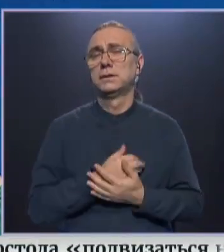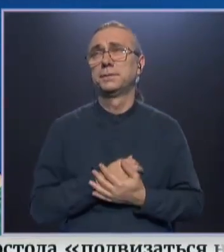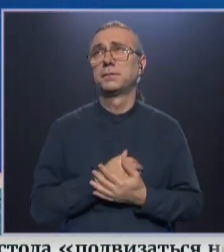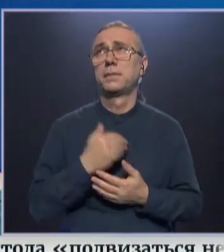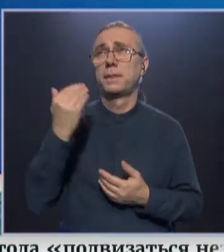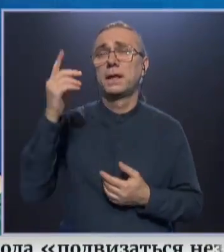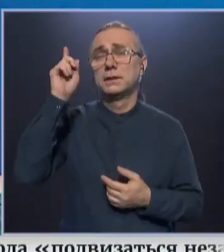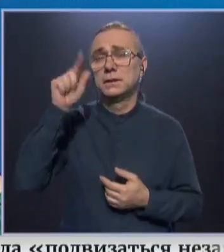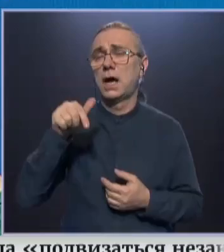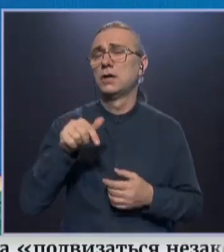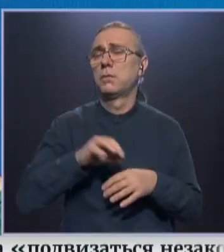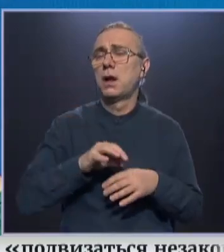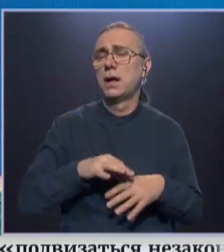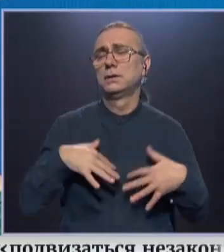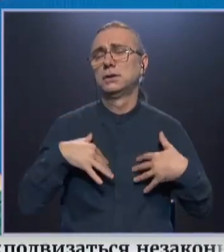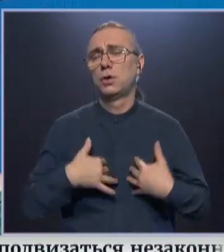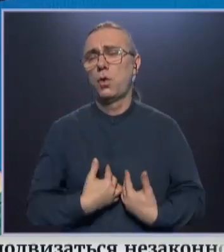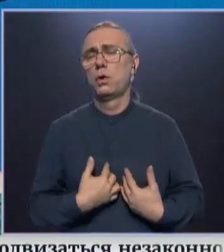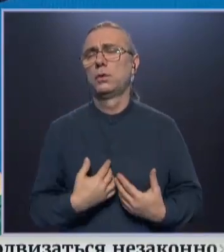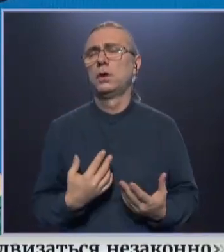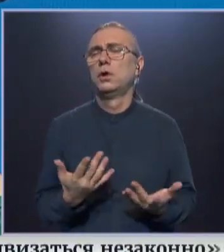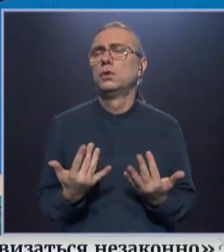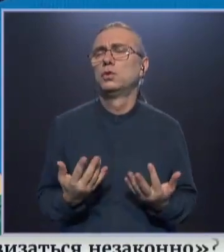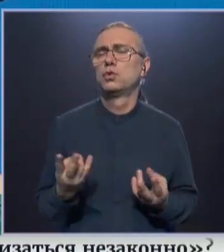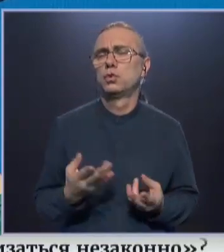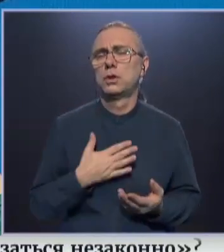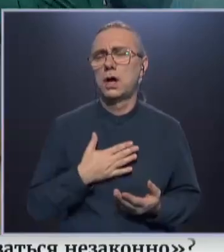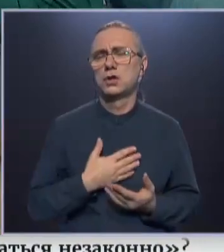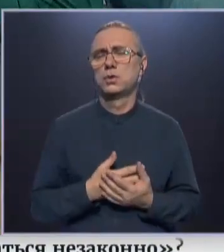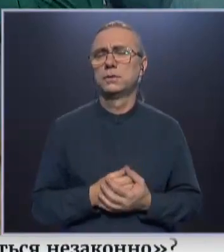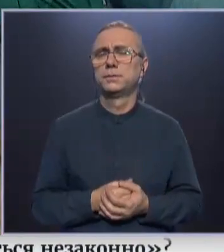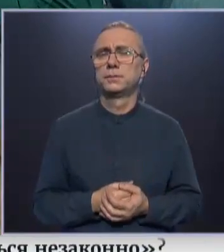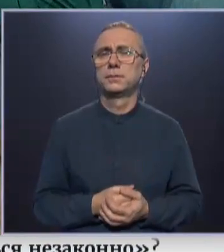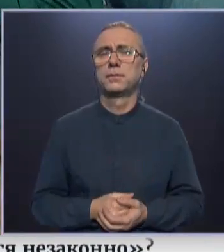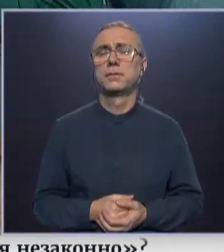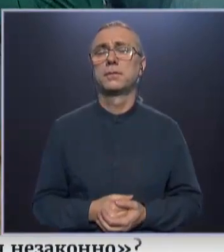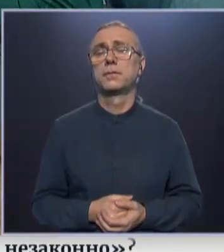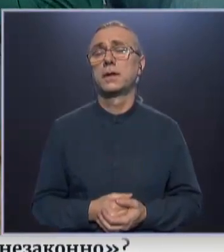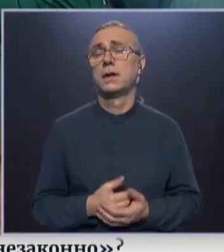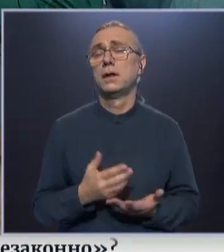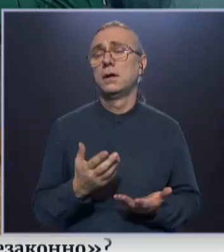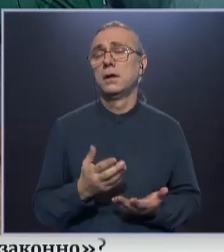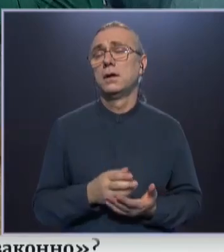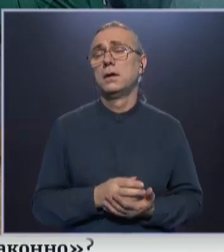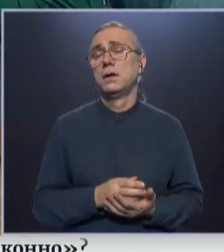болезнь нашу знаешь скорбь нашу так вы поймите что не Богородица ни какие Иные Небожители не нуждаются